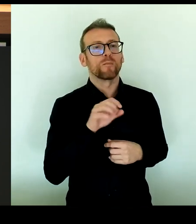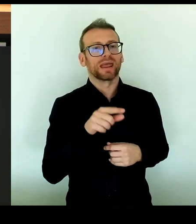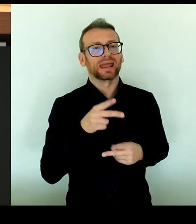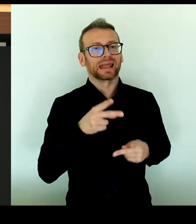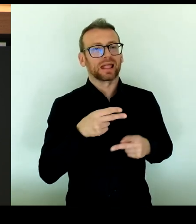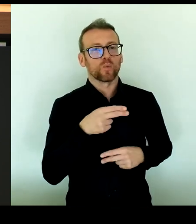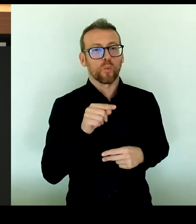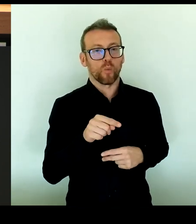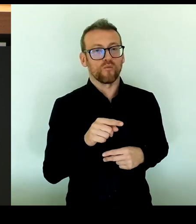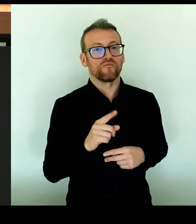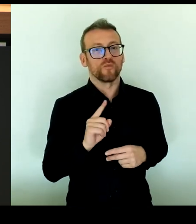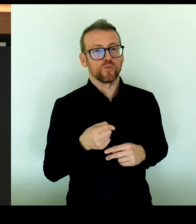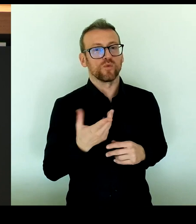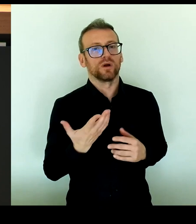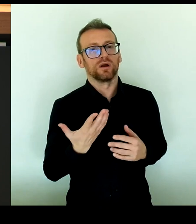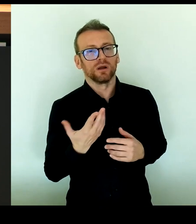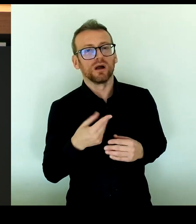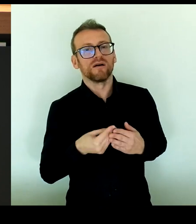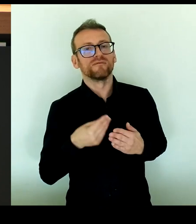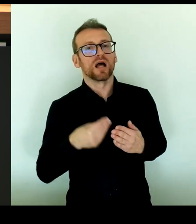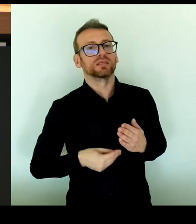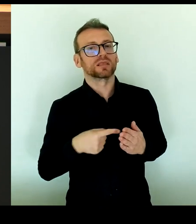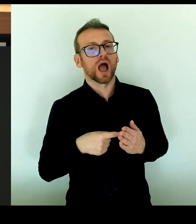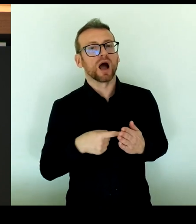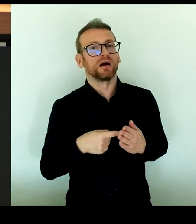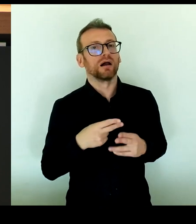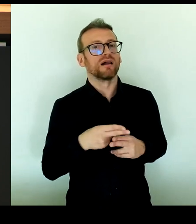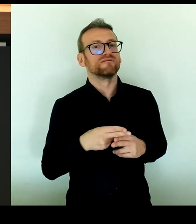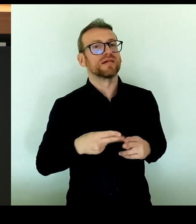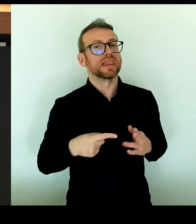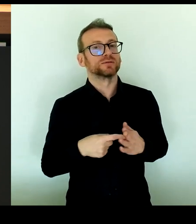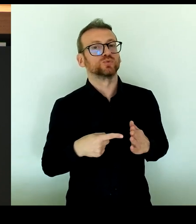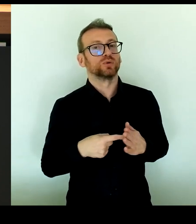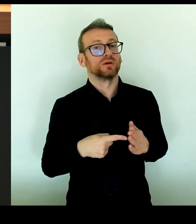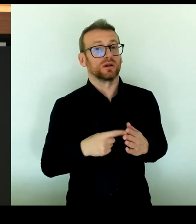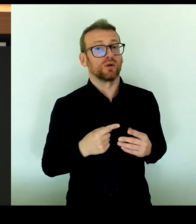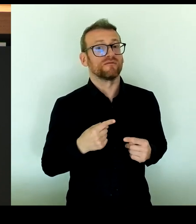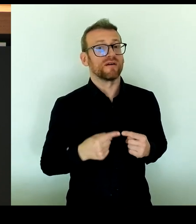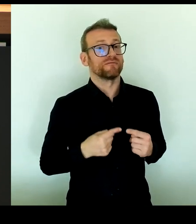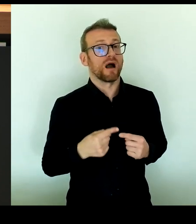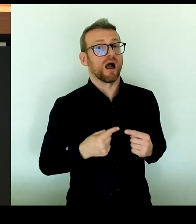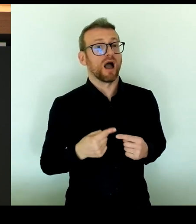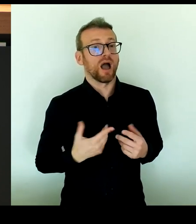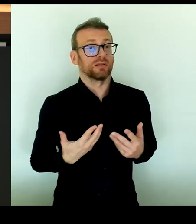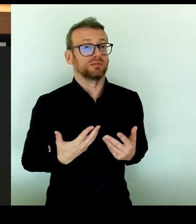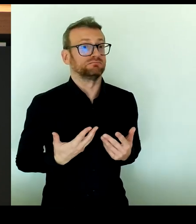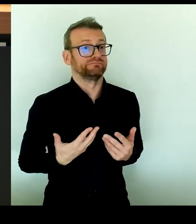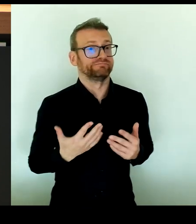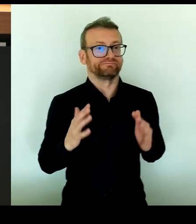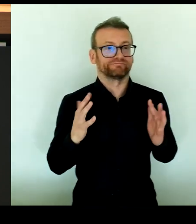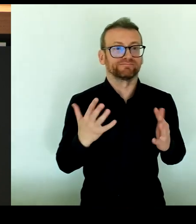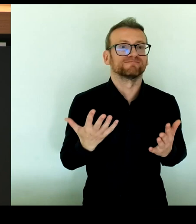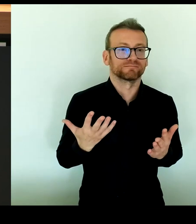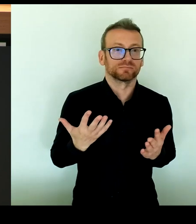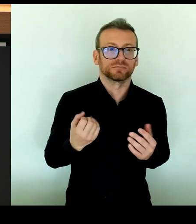hingewiesen, dass verschiedene Regelungen des Gesetzes nicht den Anforderungen der Datenschutzgrundverordnung entsprechen.